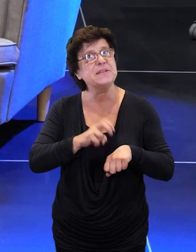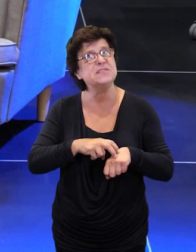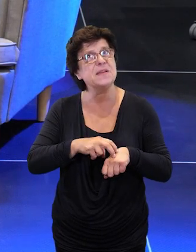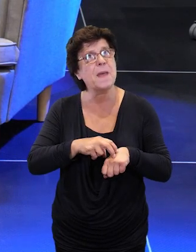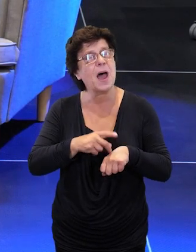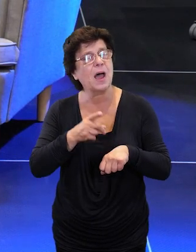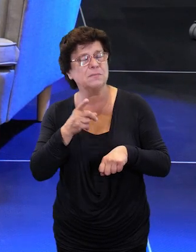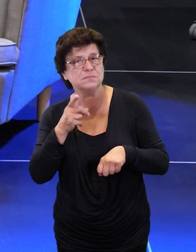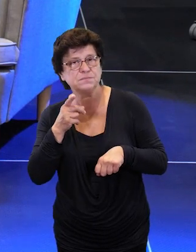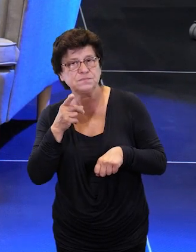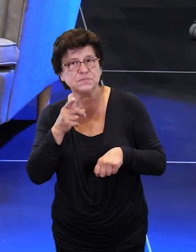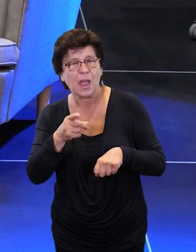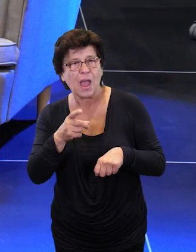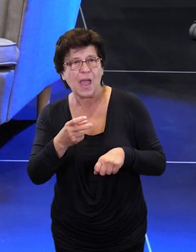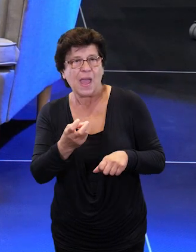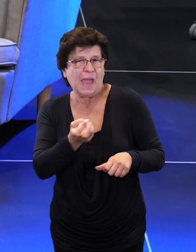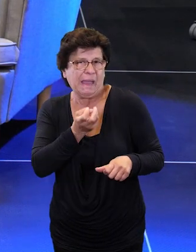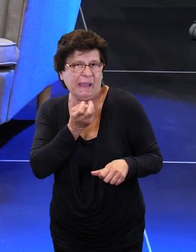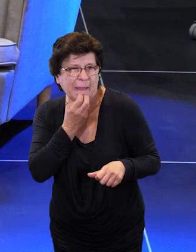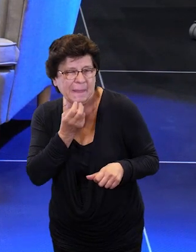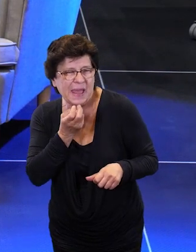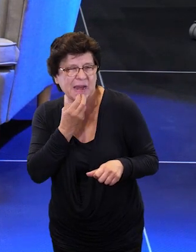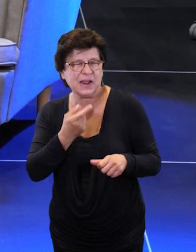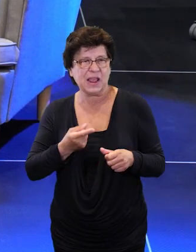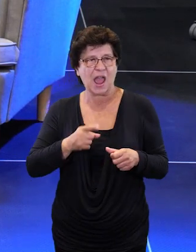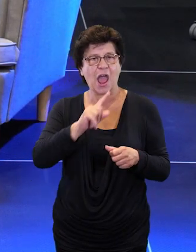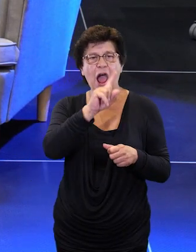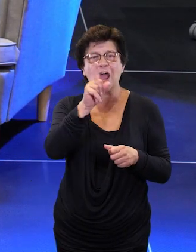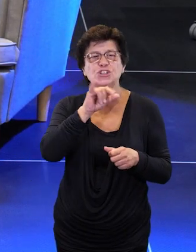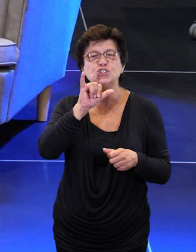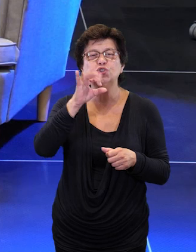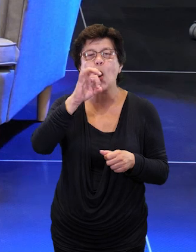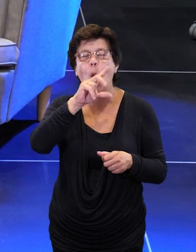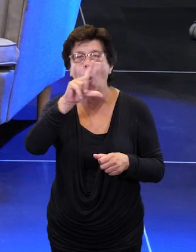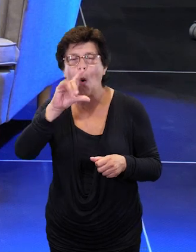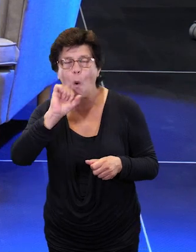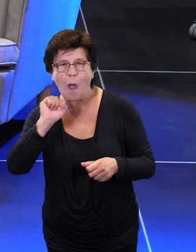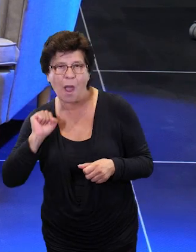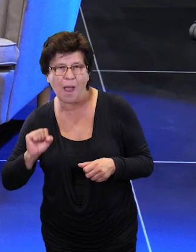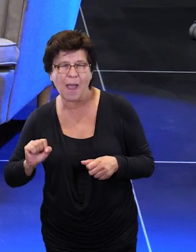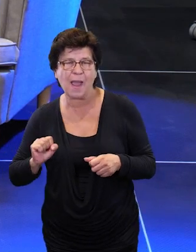energia, ziołolecznictwo, tudzież jeszcze inne metody,